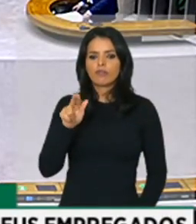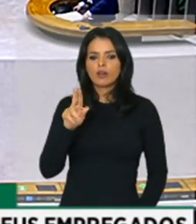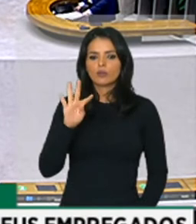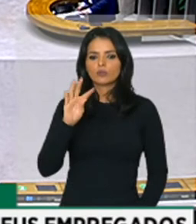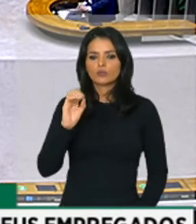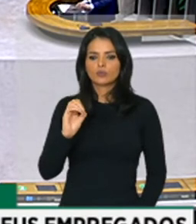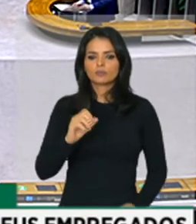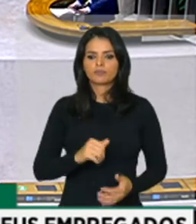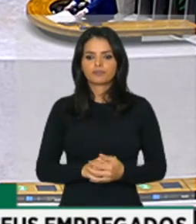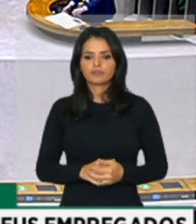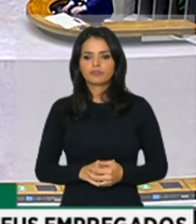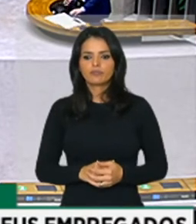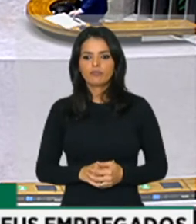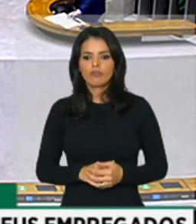PROGRESSISTAS. -- [DEPUTADO]: SENHOR